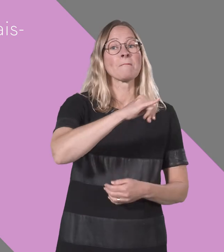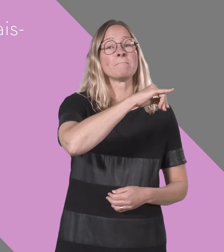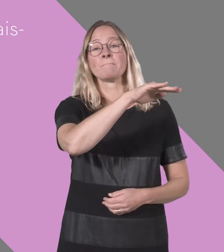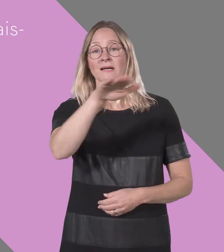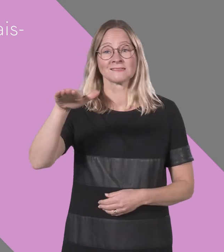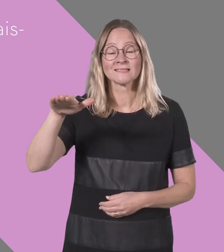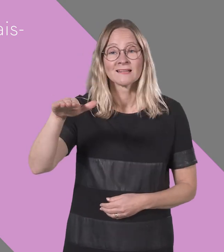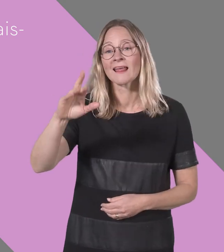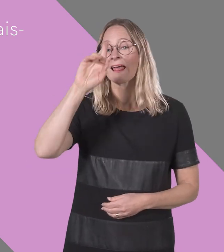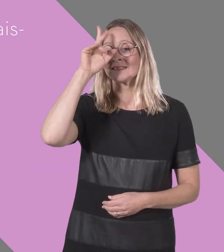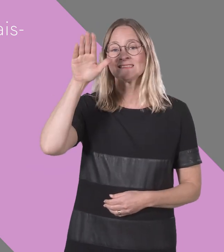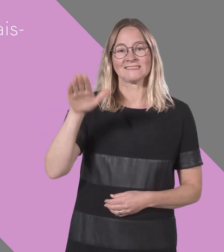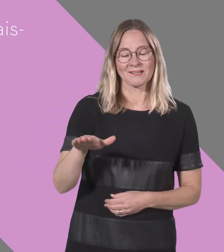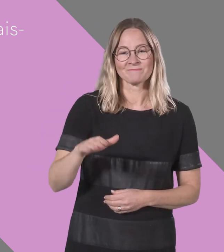Maxinessa, Helsingissä.